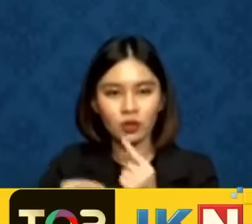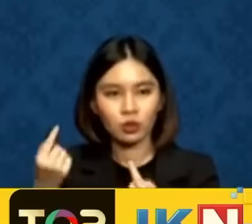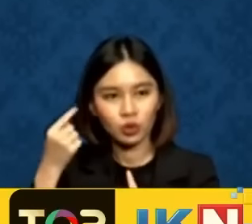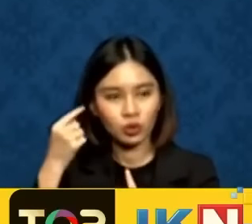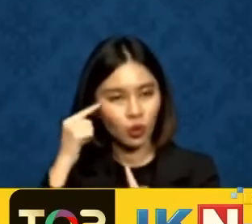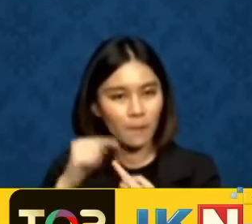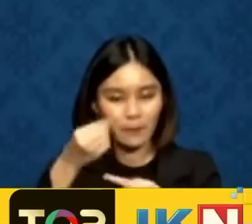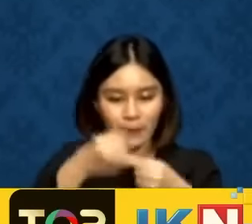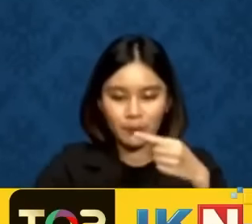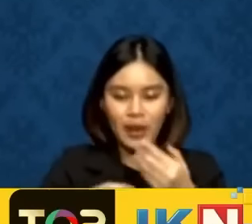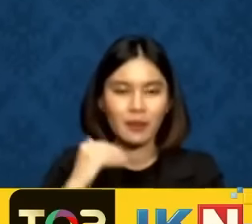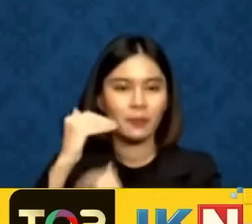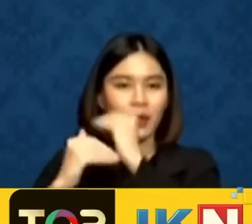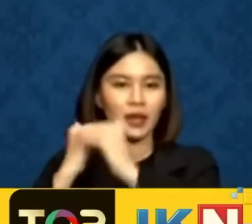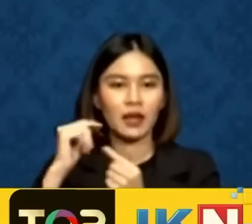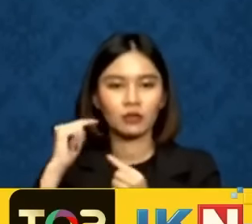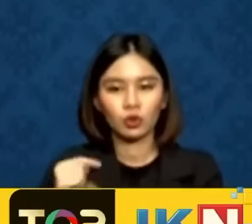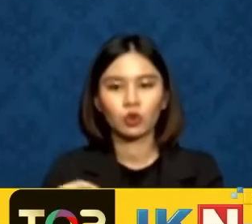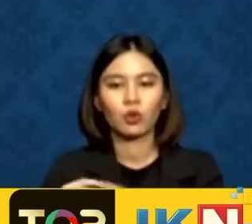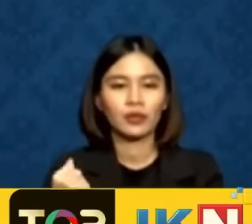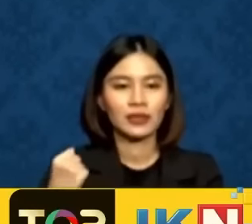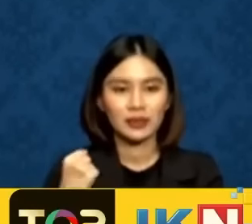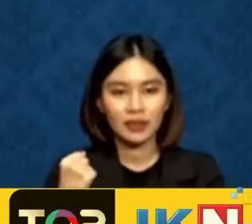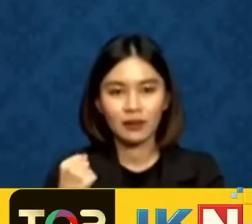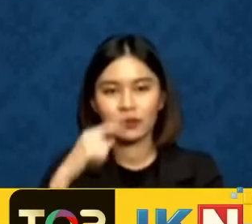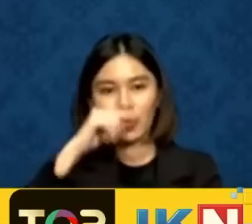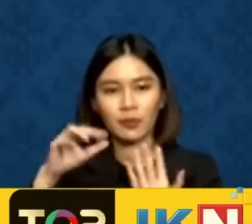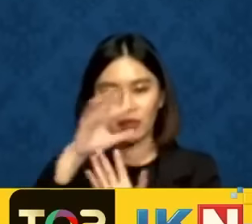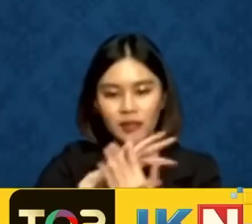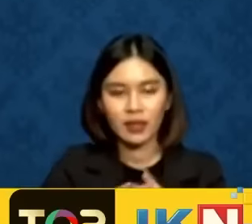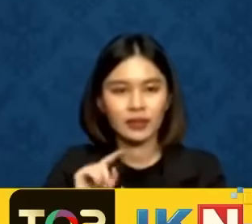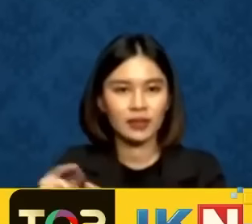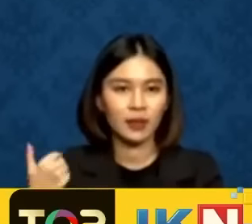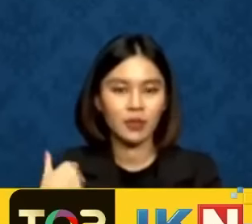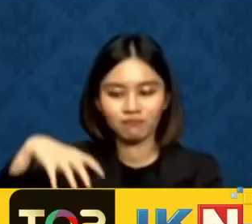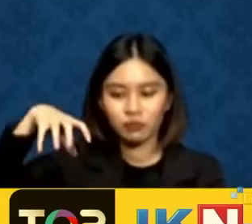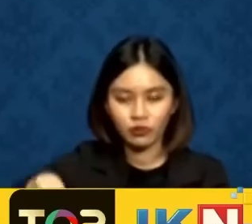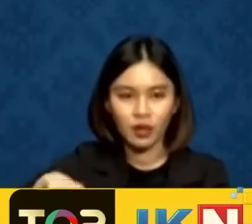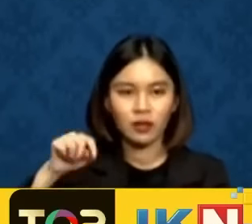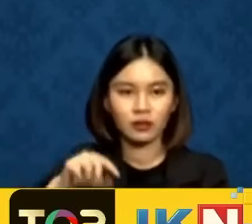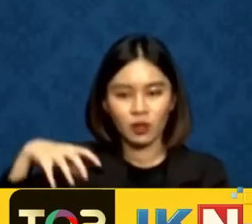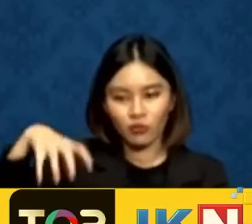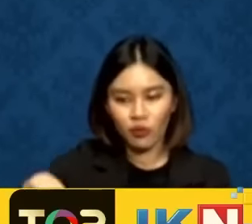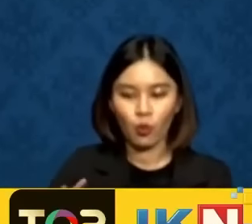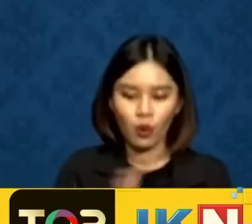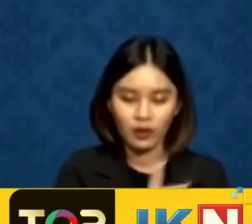ต่อยอดจุดแข็งของประเทศด้านต่างๆเช่นสถาน สถานที่ตั้งทางภูมิศาสตร์วัฒนธรรมทักษะ